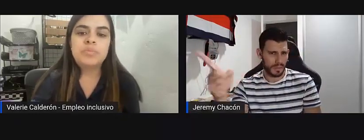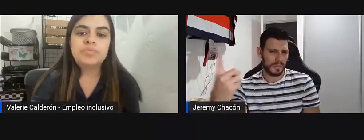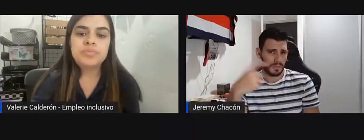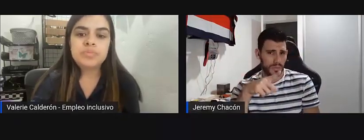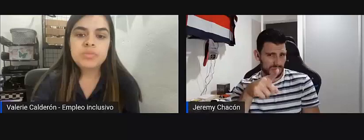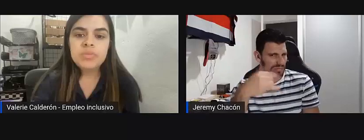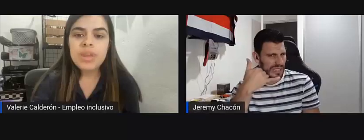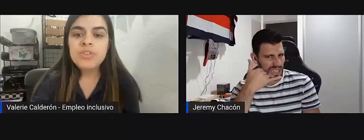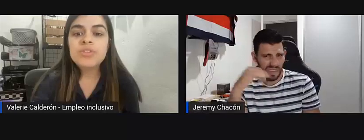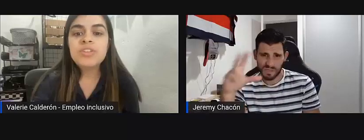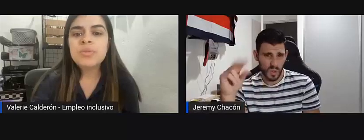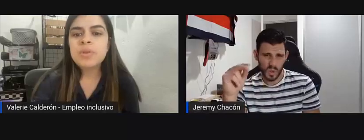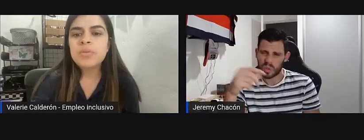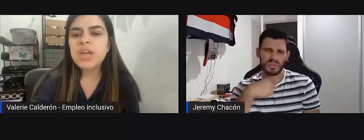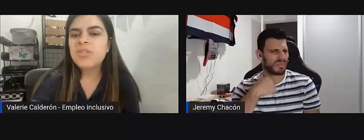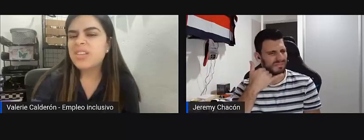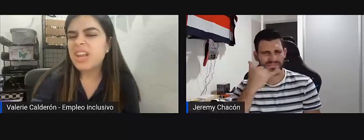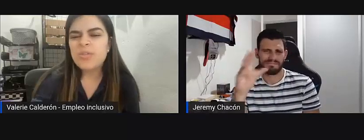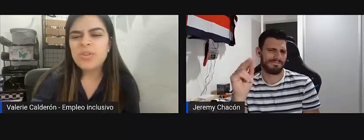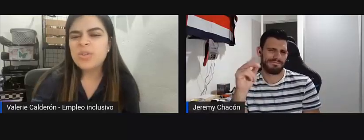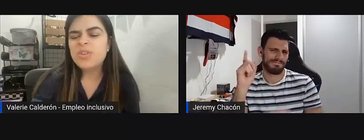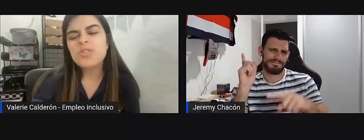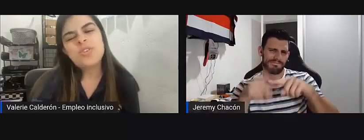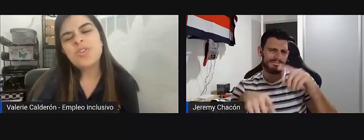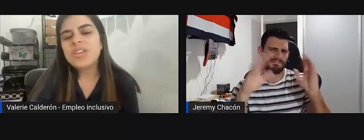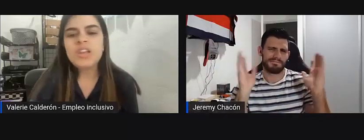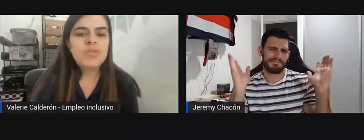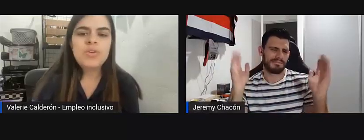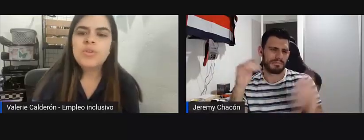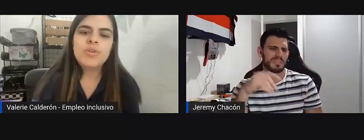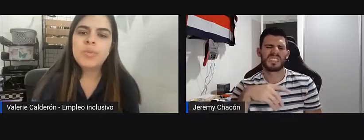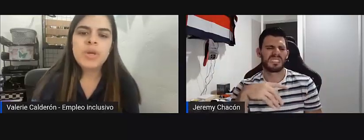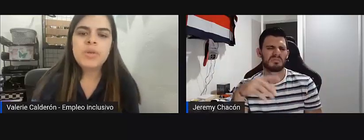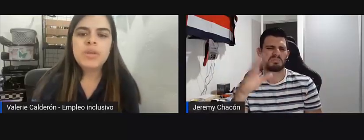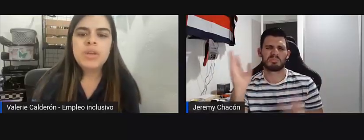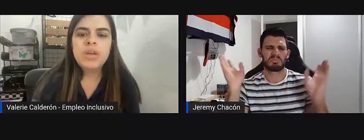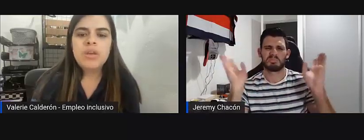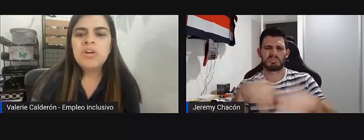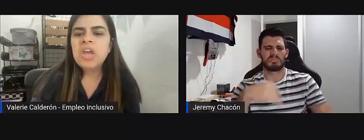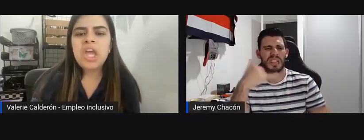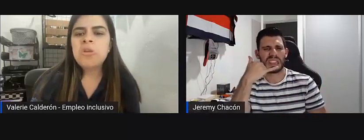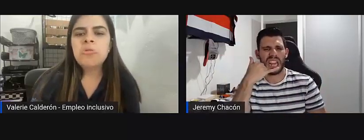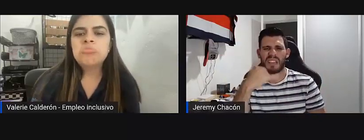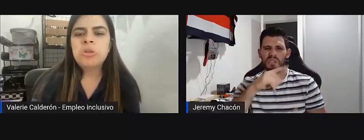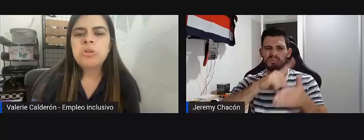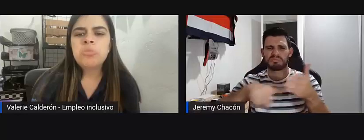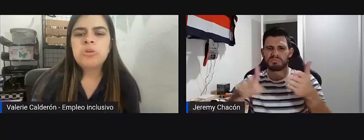entonces yo me preguntaron el teléfono No yo no el teléfono no no puedo Okay no no hay no